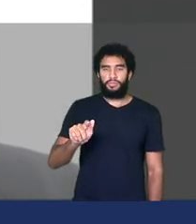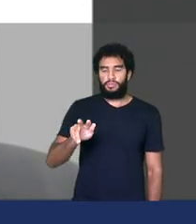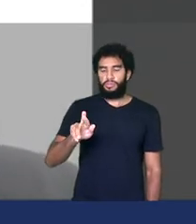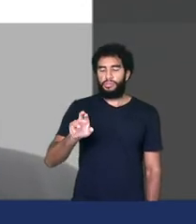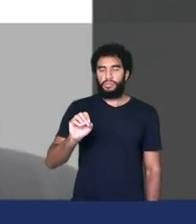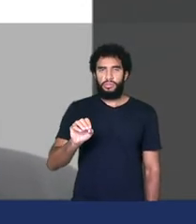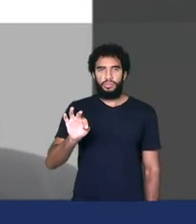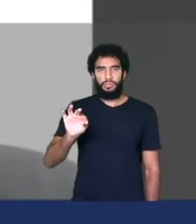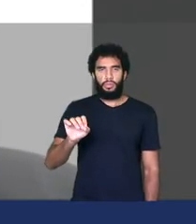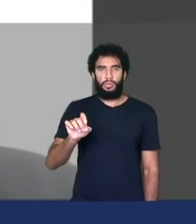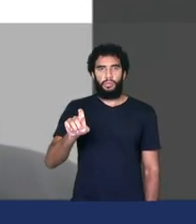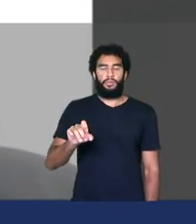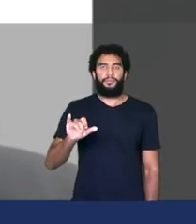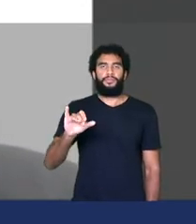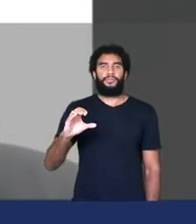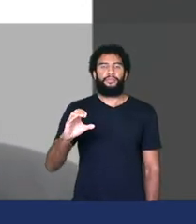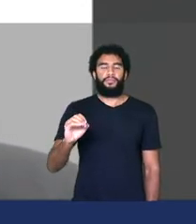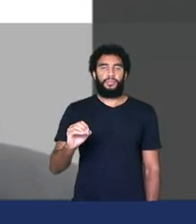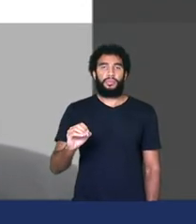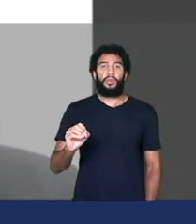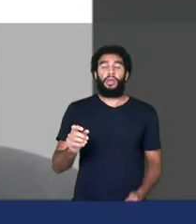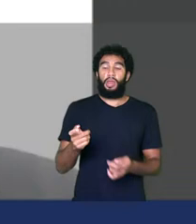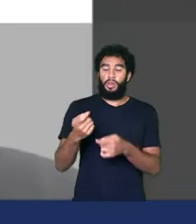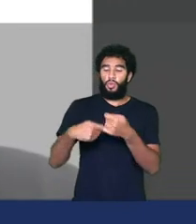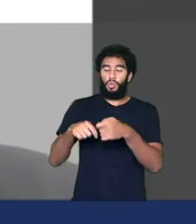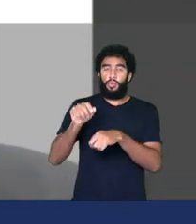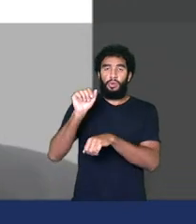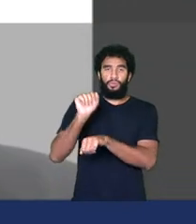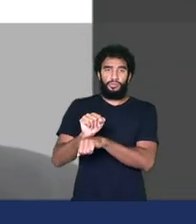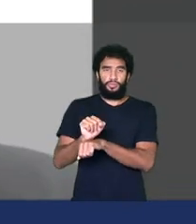VENENOS E AGROTÓXICOS. A NOSSA ECONOMIA PARALISADA, MAS ESTE NÃO É O DEBATE, O